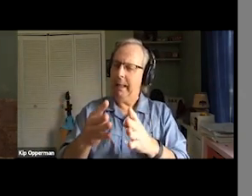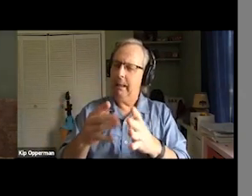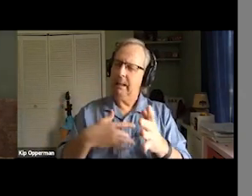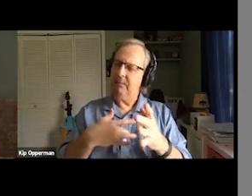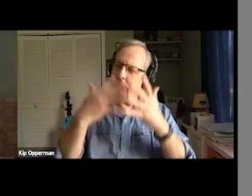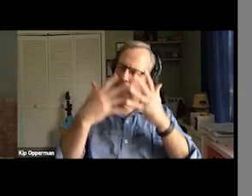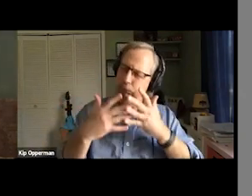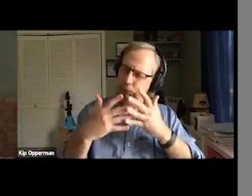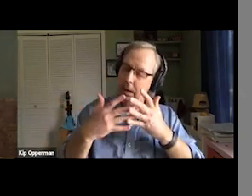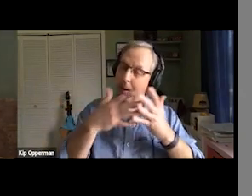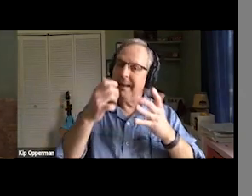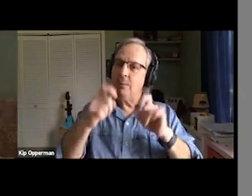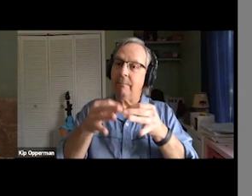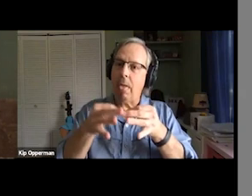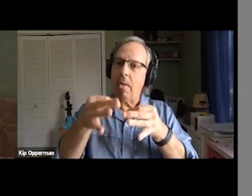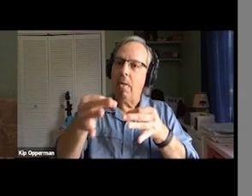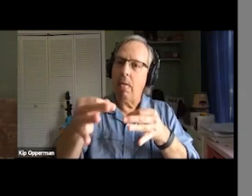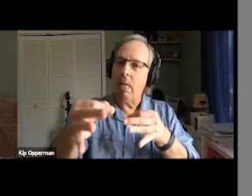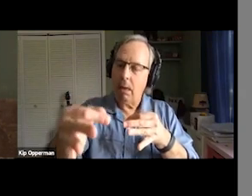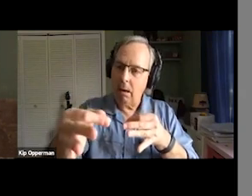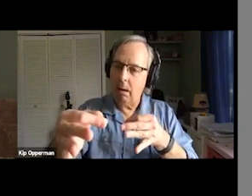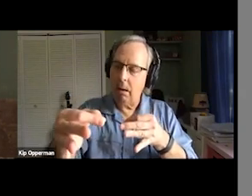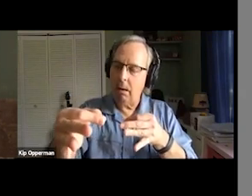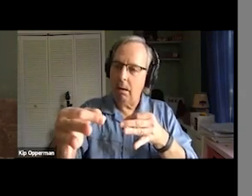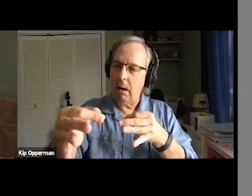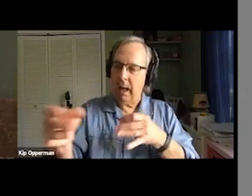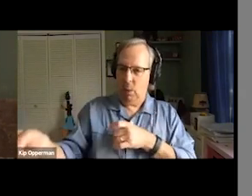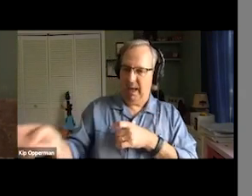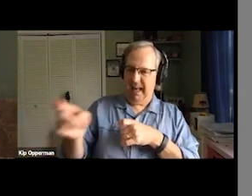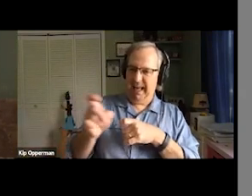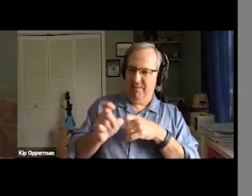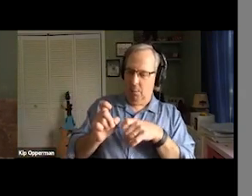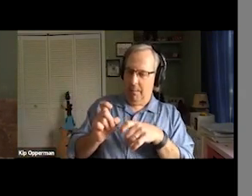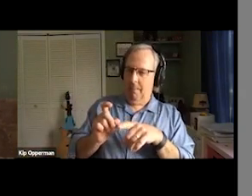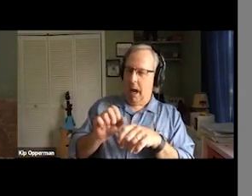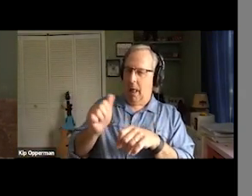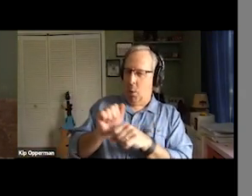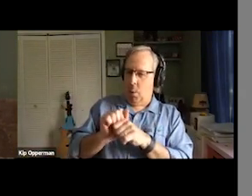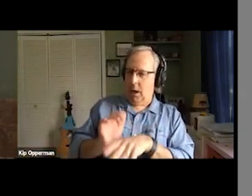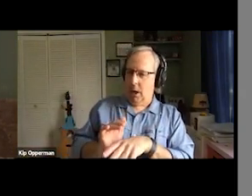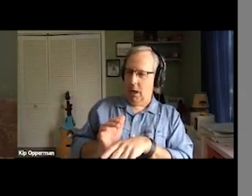Mi cita favorita me la pasó un colega, y dice ahora, y me estoy aferrando a ella últimamente,